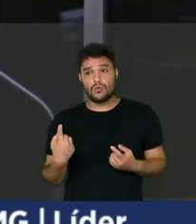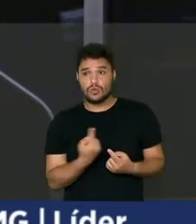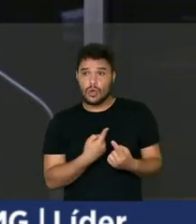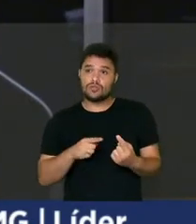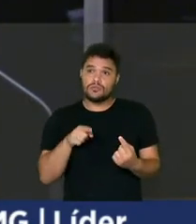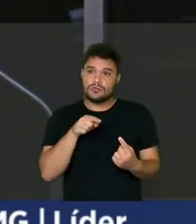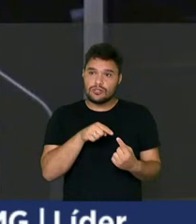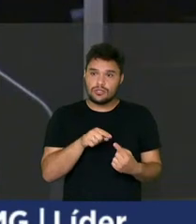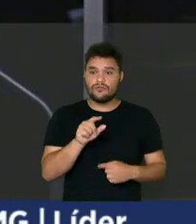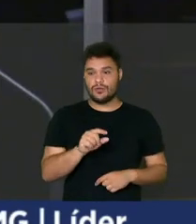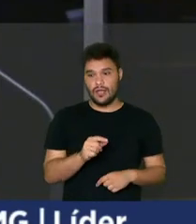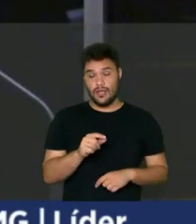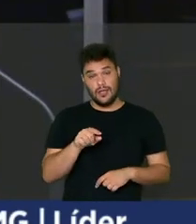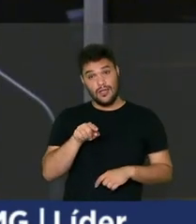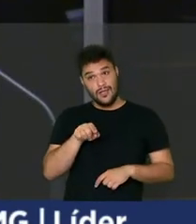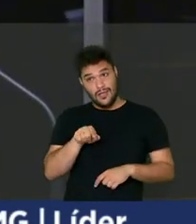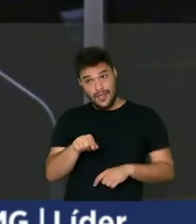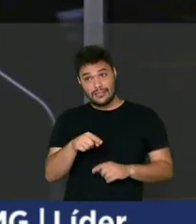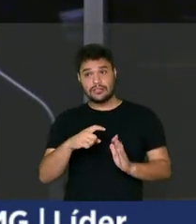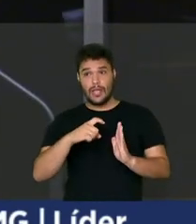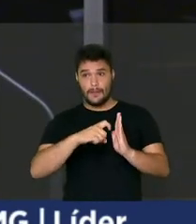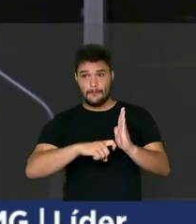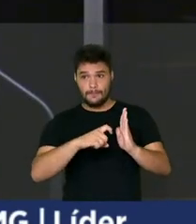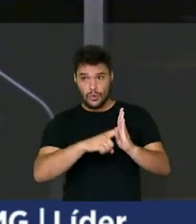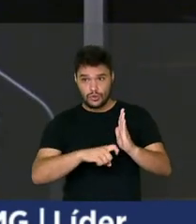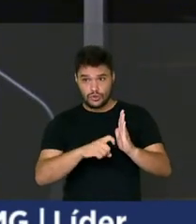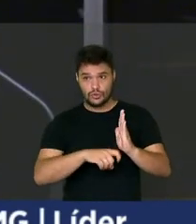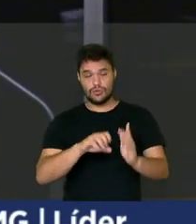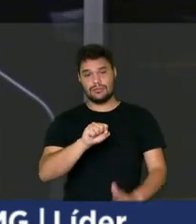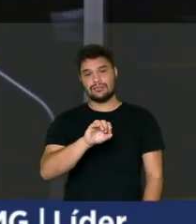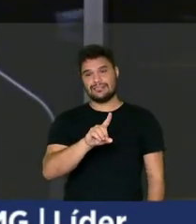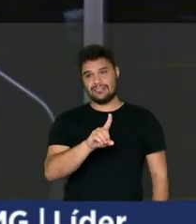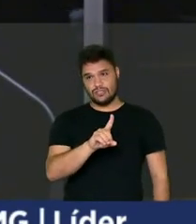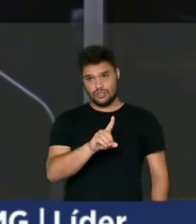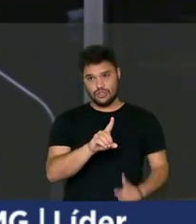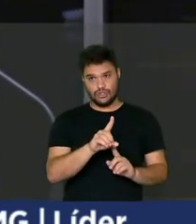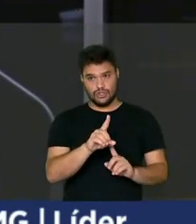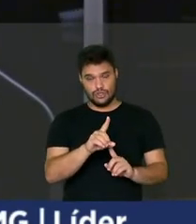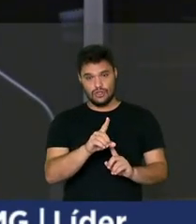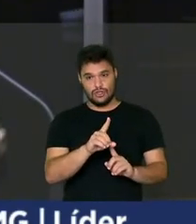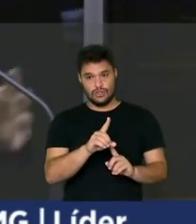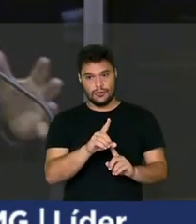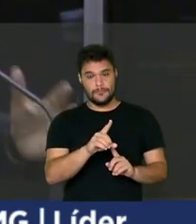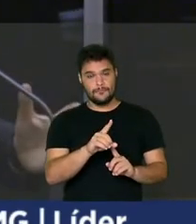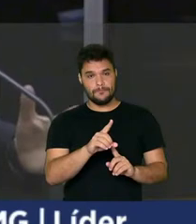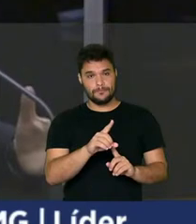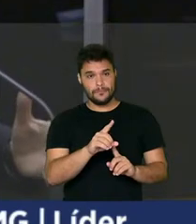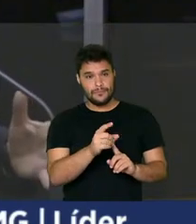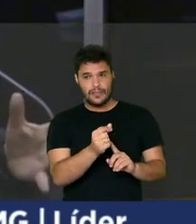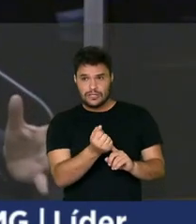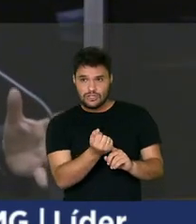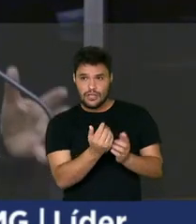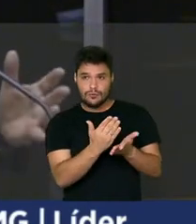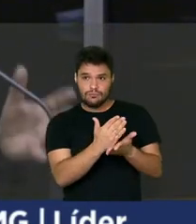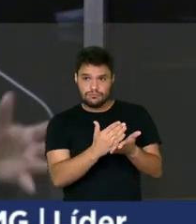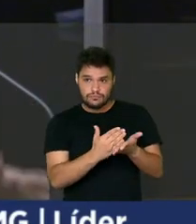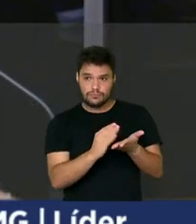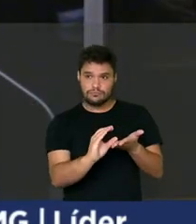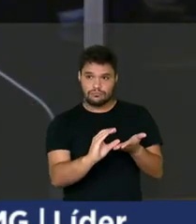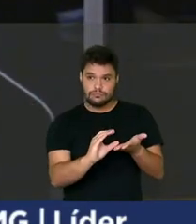PREV EXIBO PREVISIBILIDADE. ENTÃO A NOSSA INTENÇÃO É QUE PARTE DESSE RECURSO DA CID, DA INTERVENÇÃO DO DOMÍNIO ECONÔMICO, POSSA SER A FONTE, PRESIDENTE ARTUR